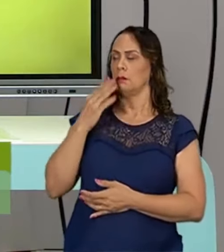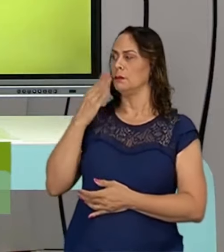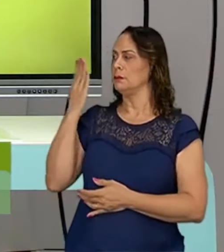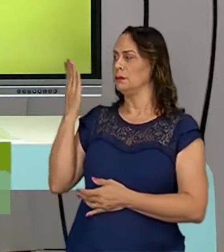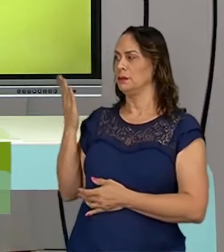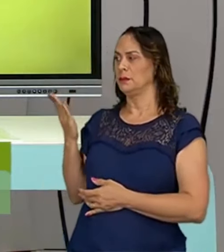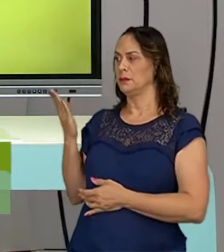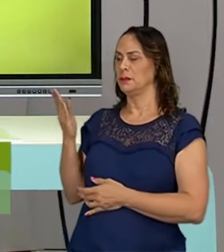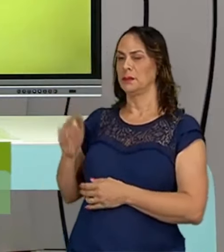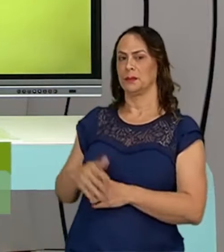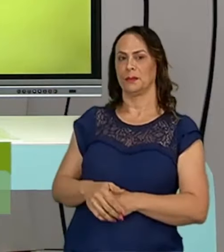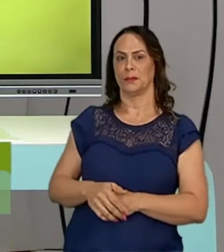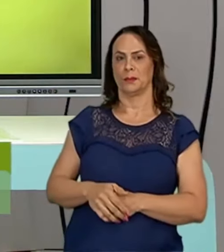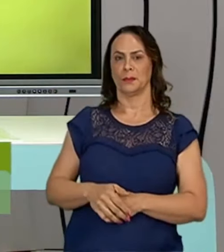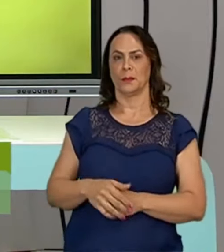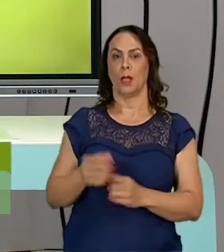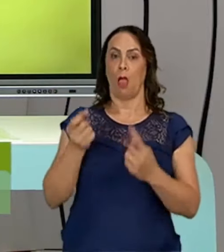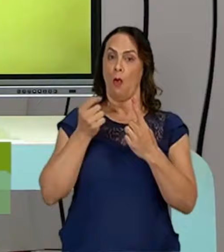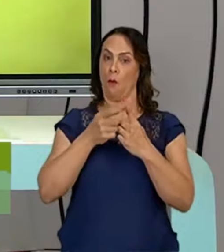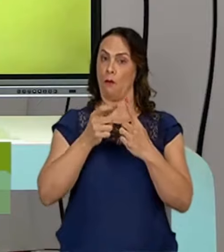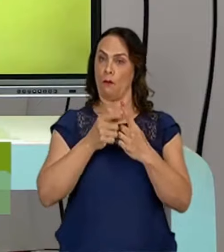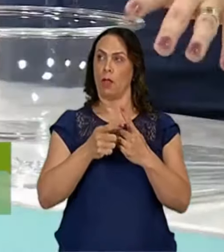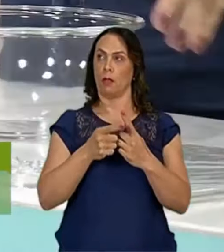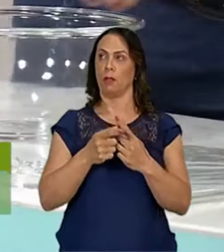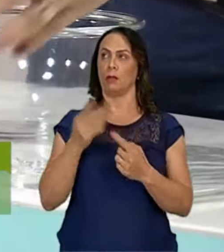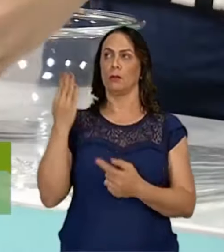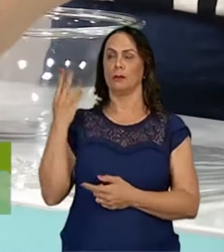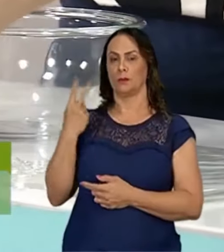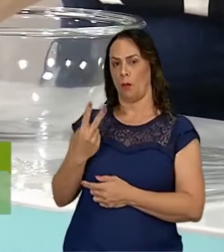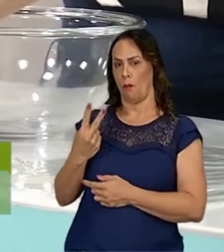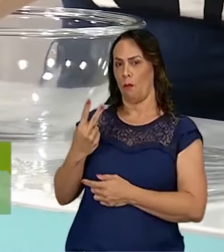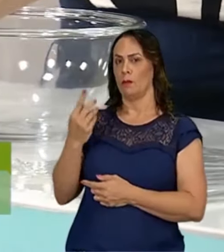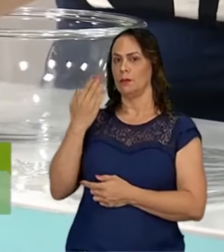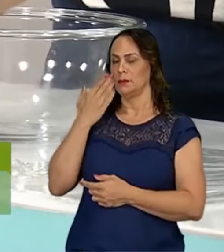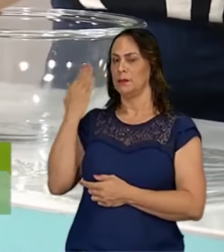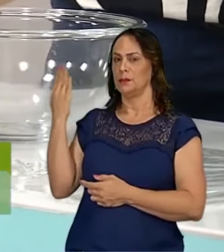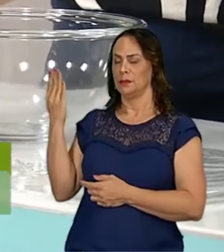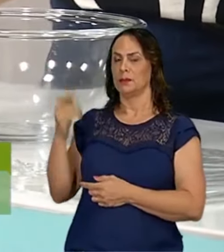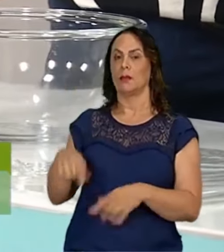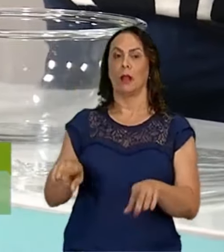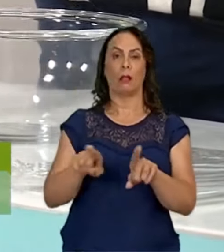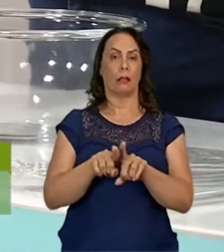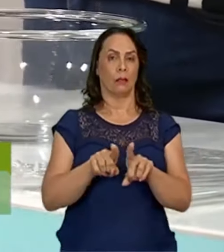que são esses bowls aqui. Duas xícaras de vidro, observem